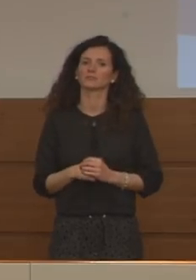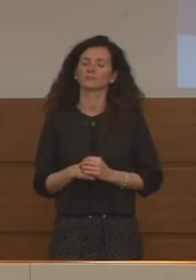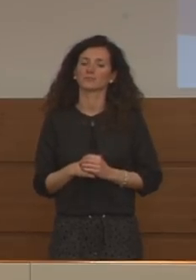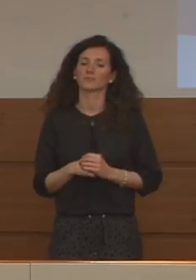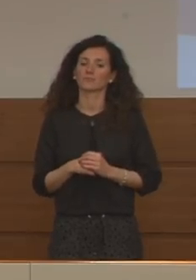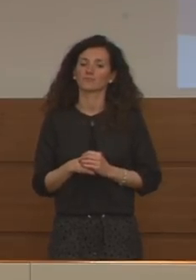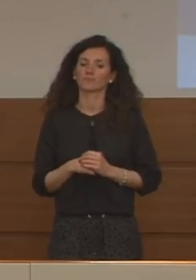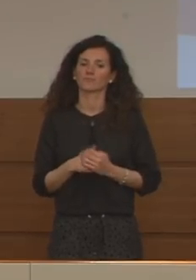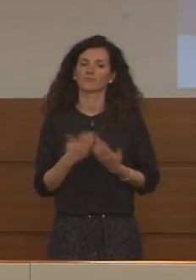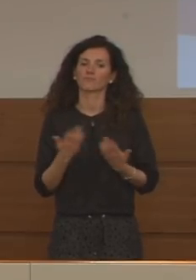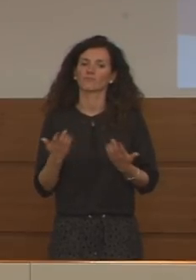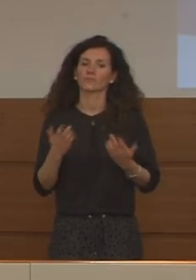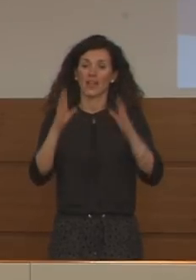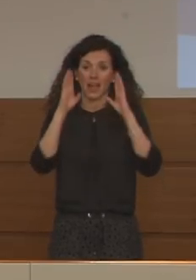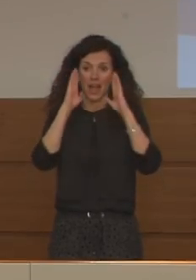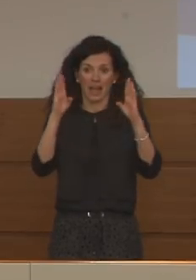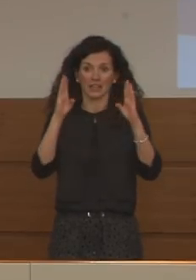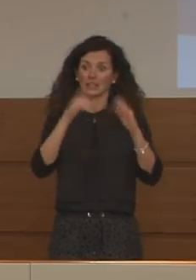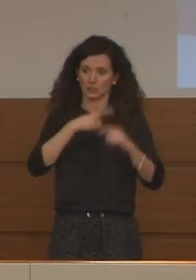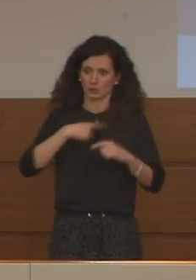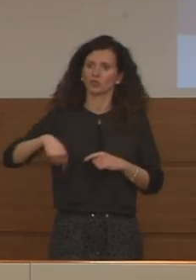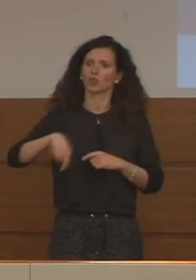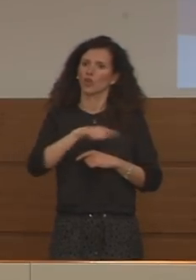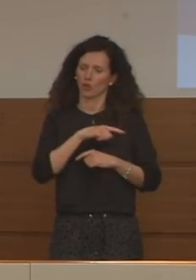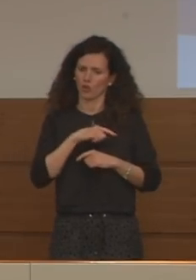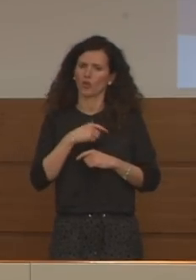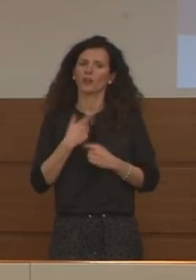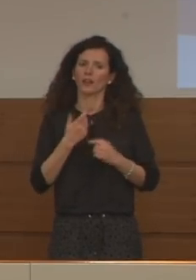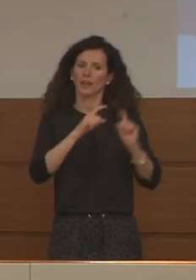ricordare che in questo momento un grande contributo alle curve avviene